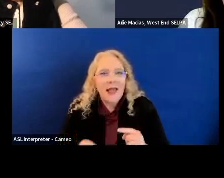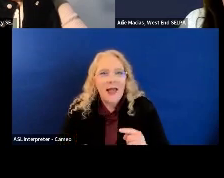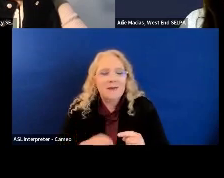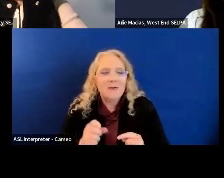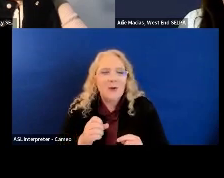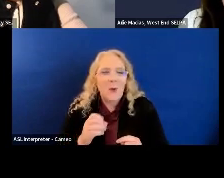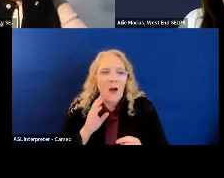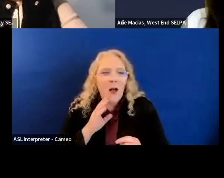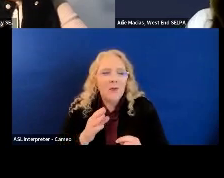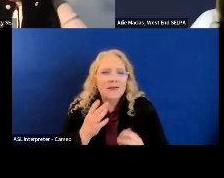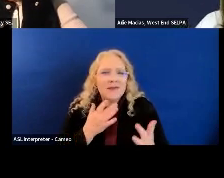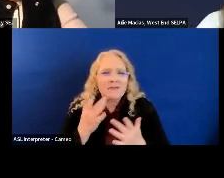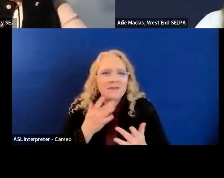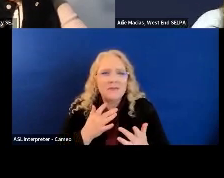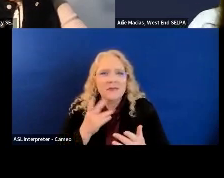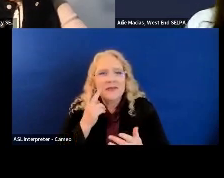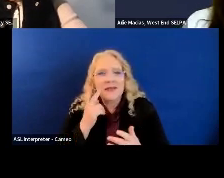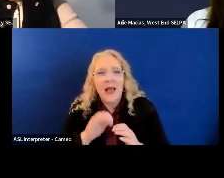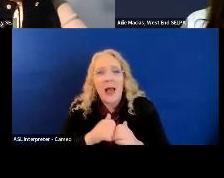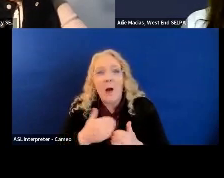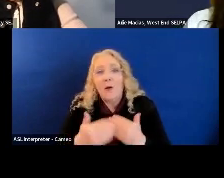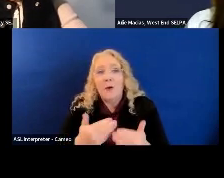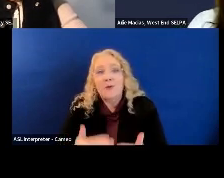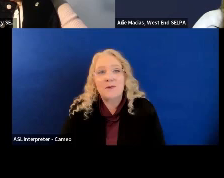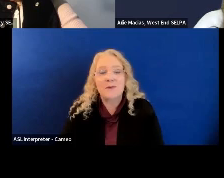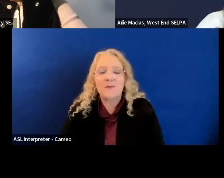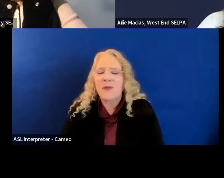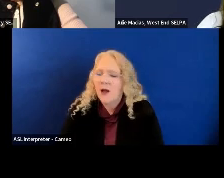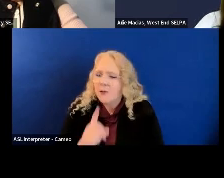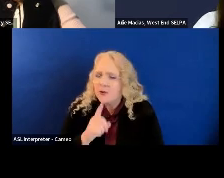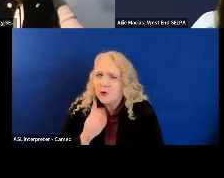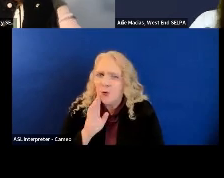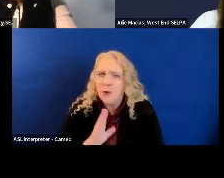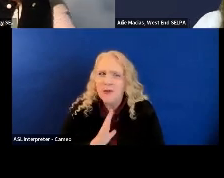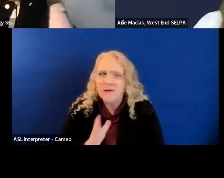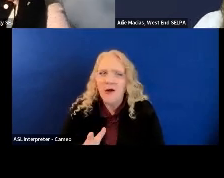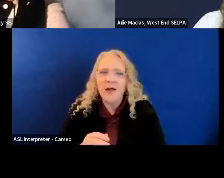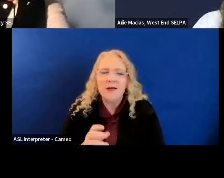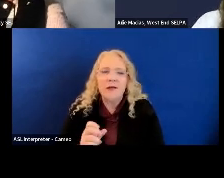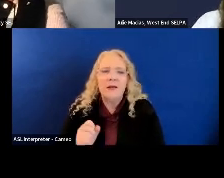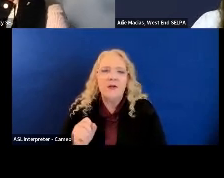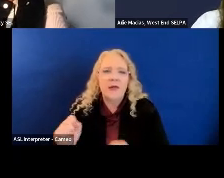veremos cómo va. Bien, seguro que le irá bien, puede avanzar a la siguiente diapositiva,